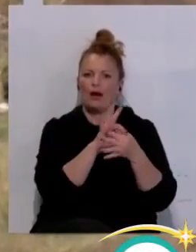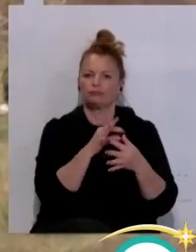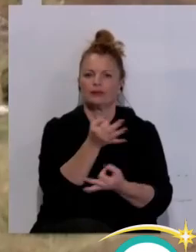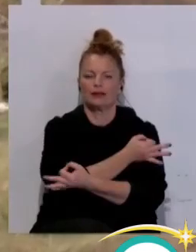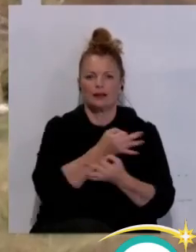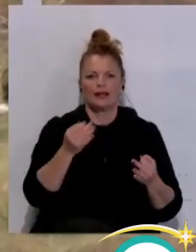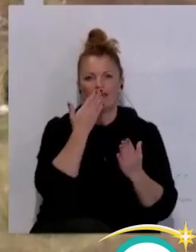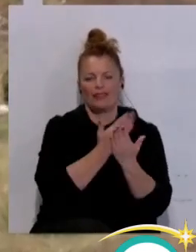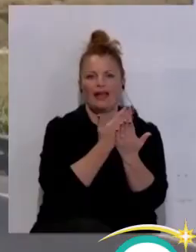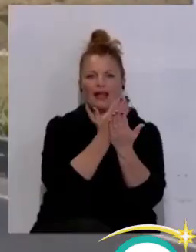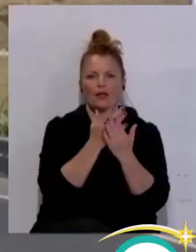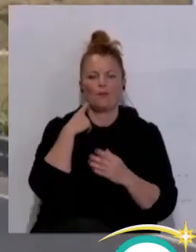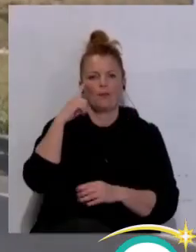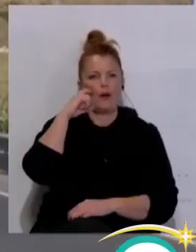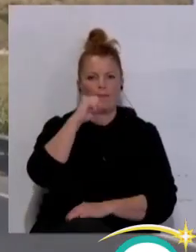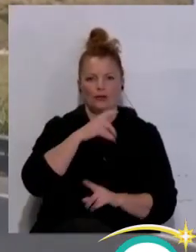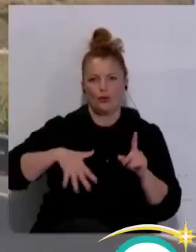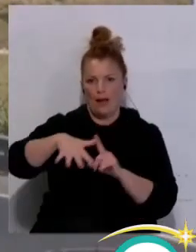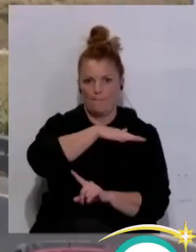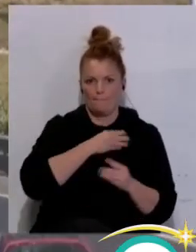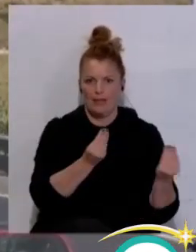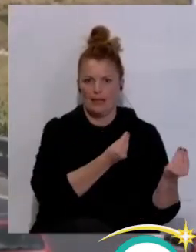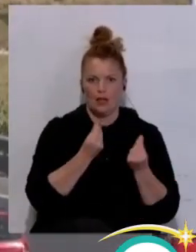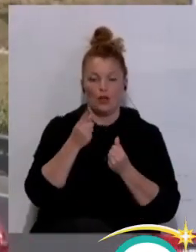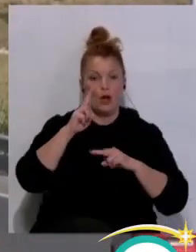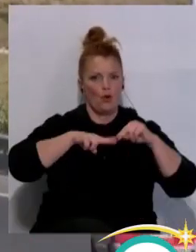declaración de impacto ambiental Esta obra es una de las mayores reivindicaciones de